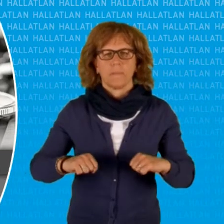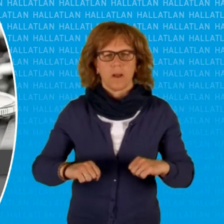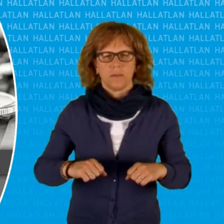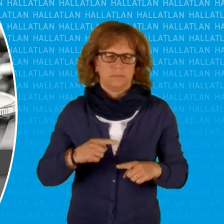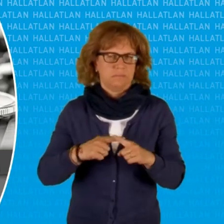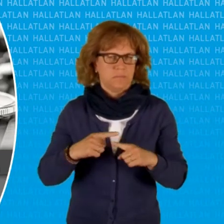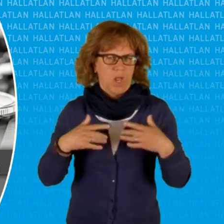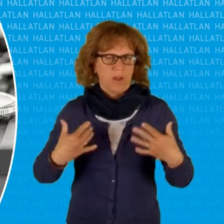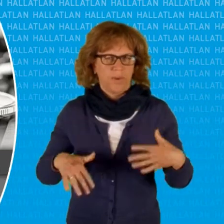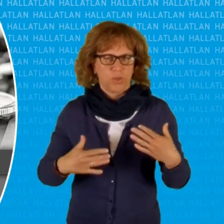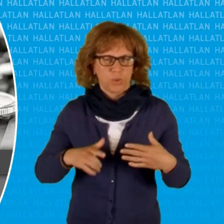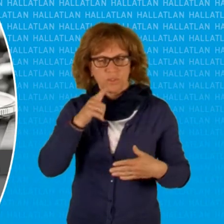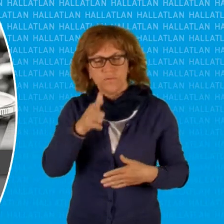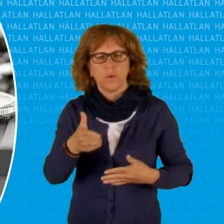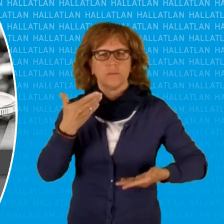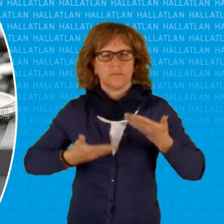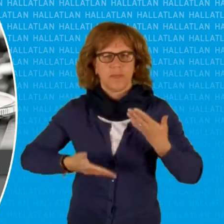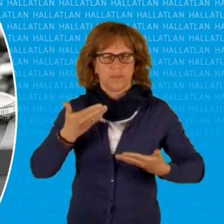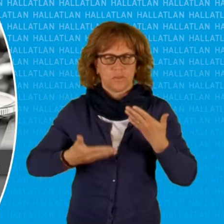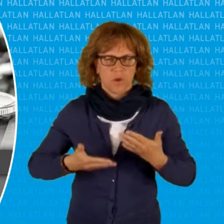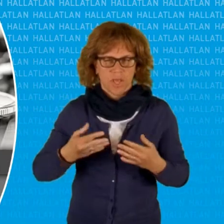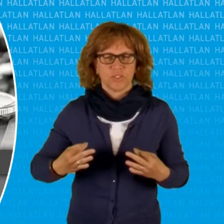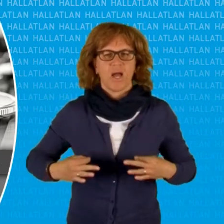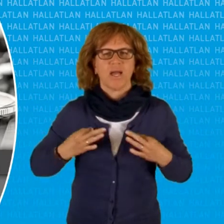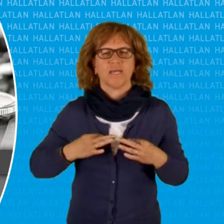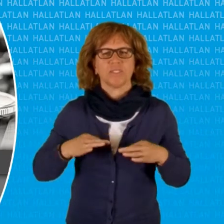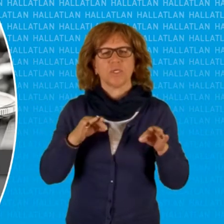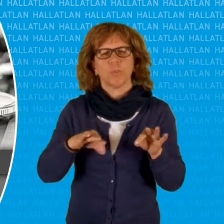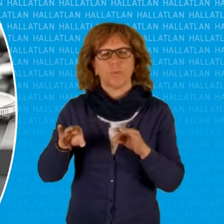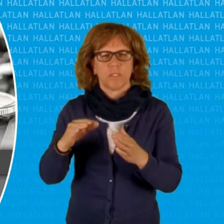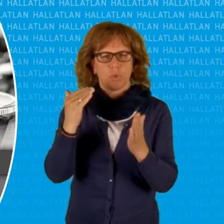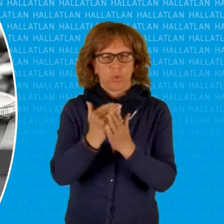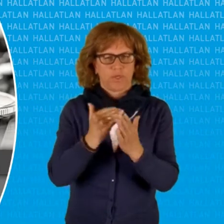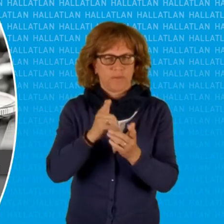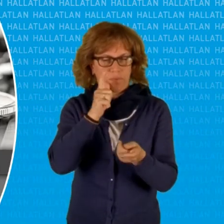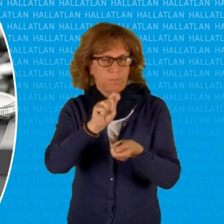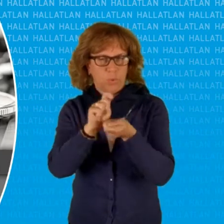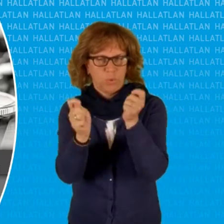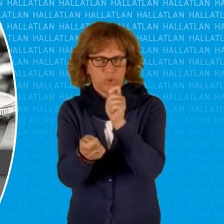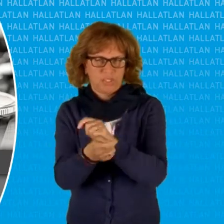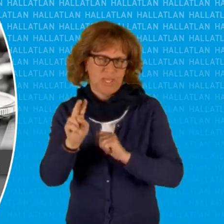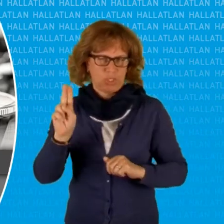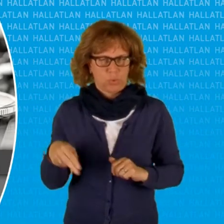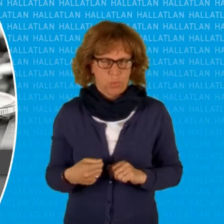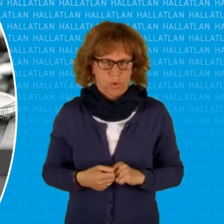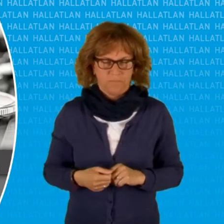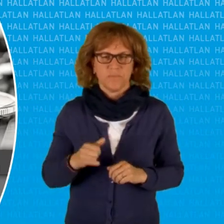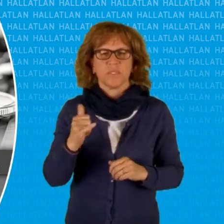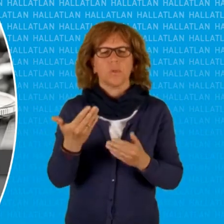A kormány hamarosan tárgyal az egészségügyi törvények módosításáról,